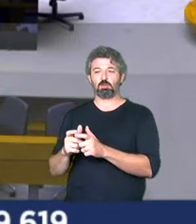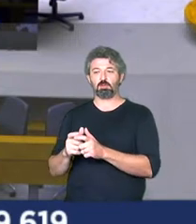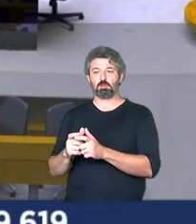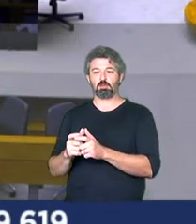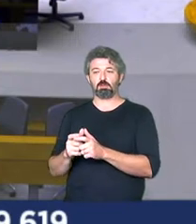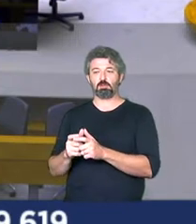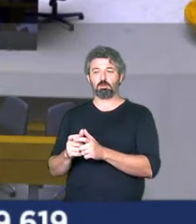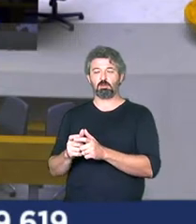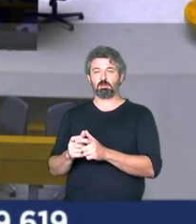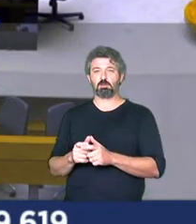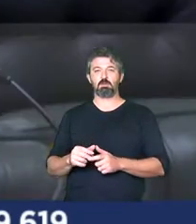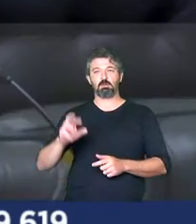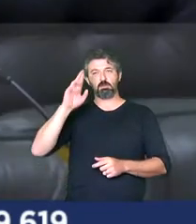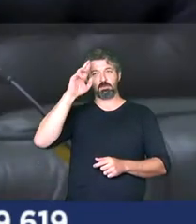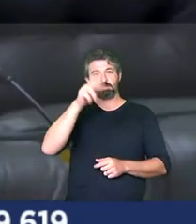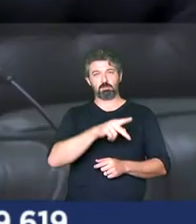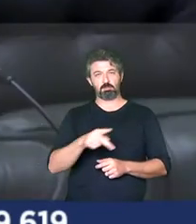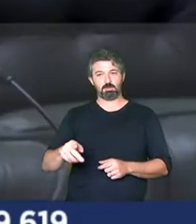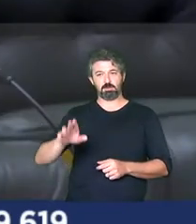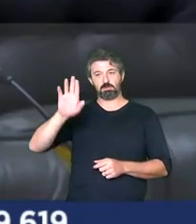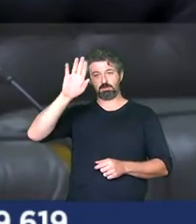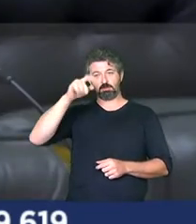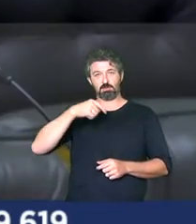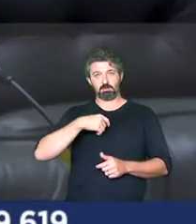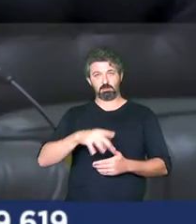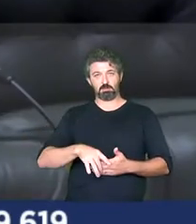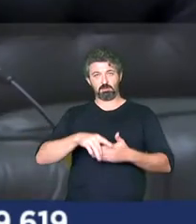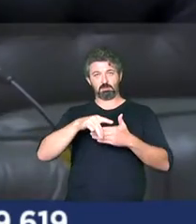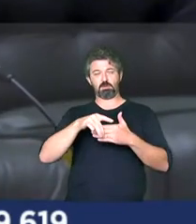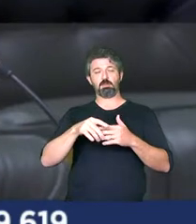CIDADANIA. REDE? -- MINORIA. [DEPUTADA]: SENHOR PRESIDENTE, EU FALO PELA